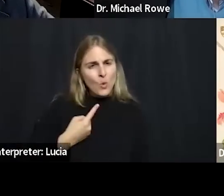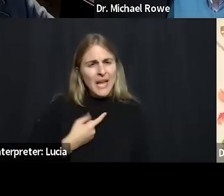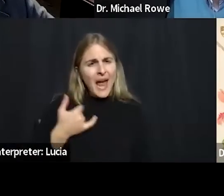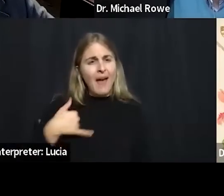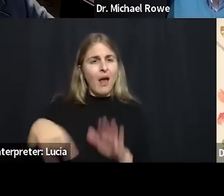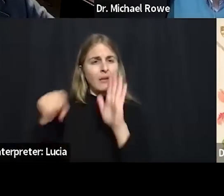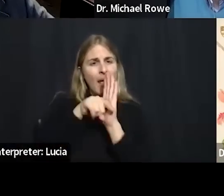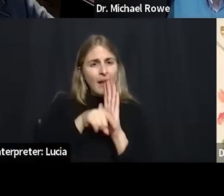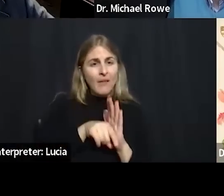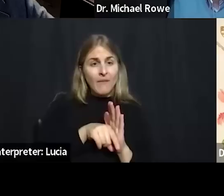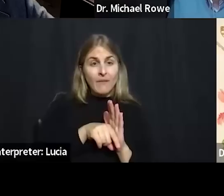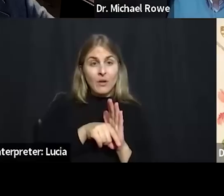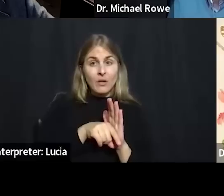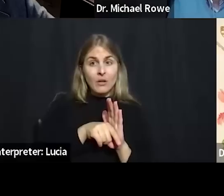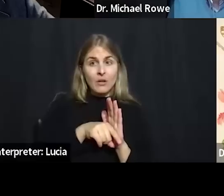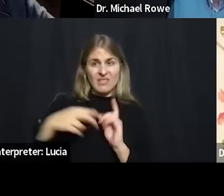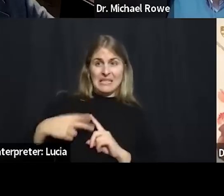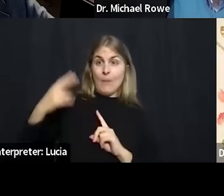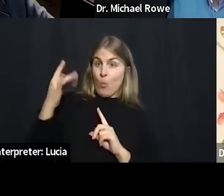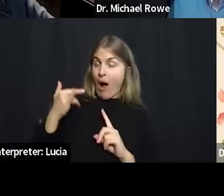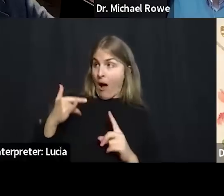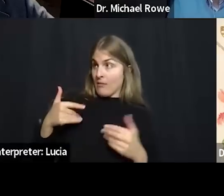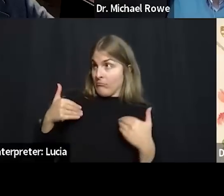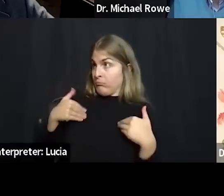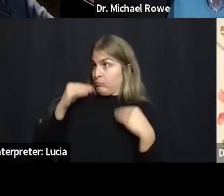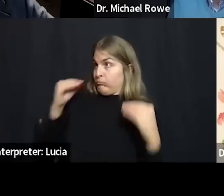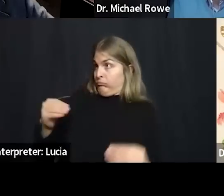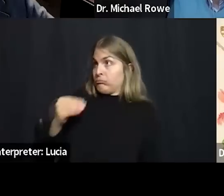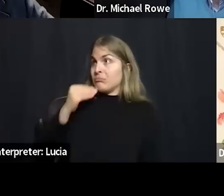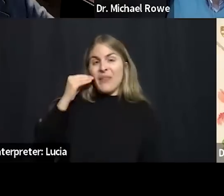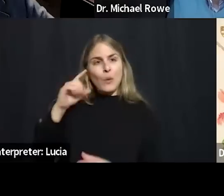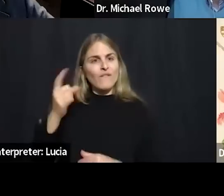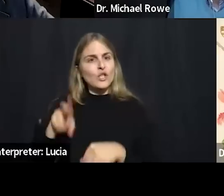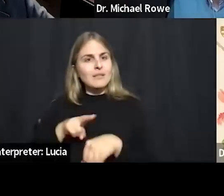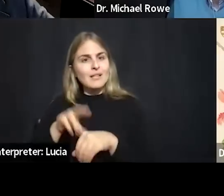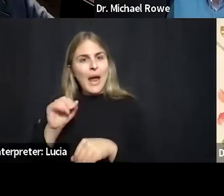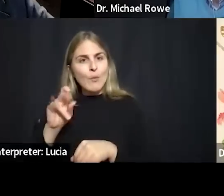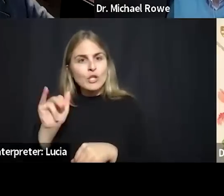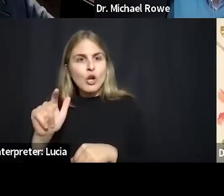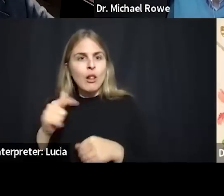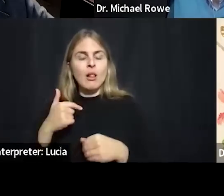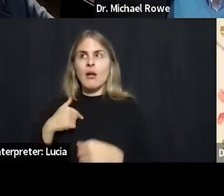con el sinhogarismo, sino también lo que significaba ser de las Primeras Naciones Aborígenes, lo que significaba ser LGBT, lo que significaba ser trans.